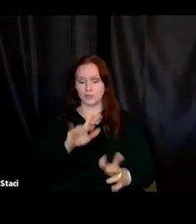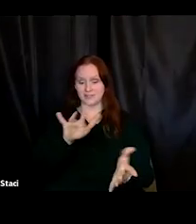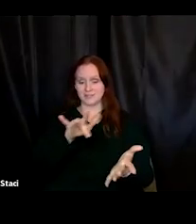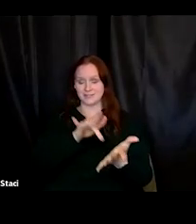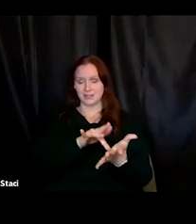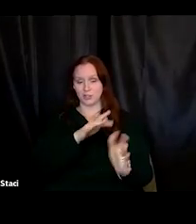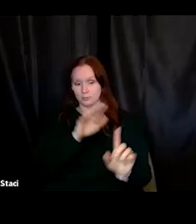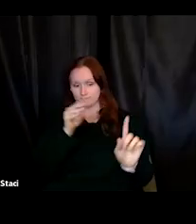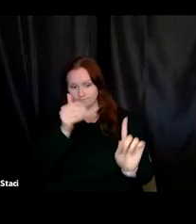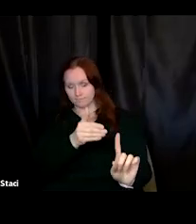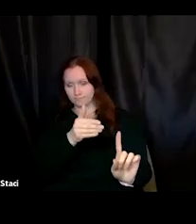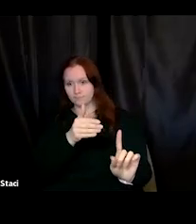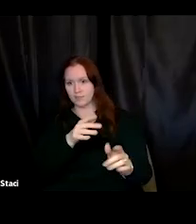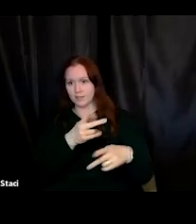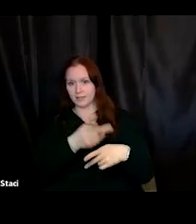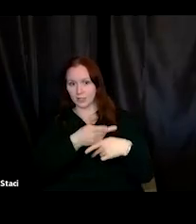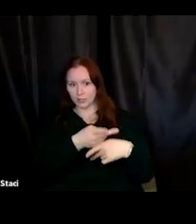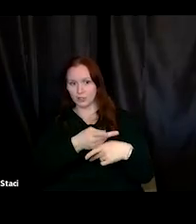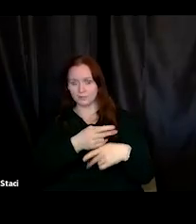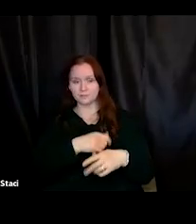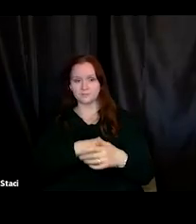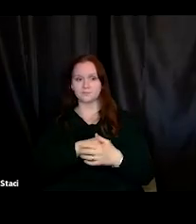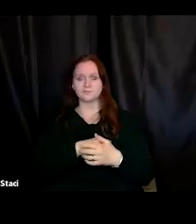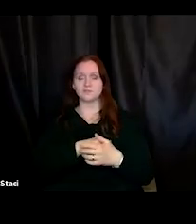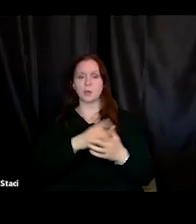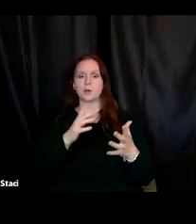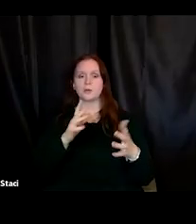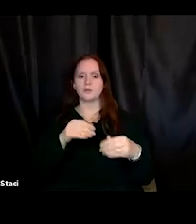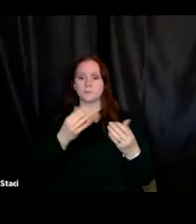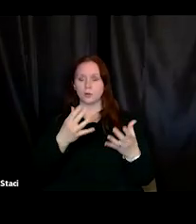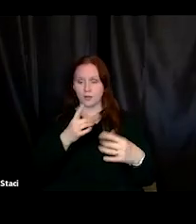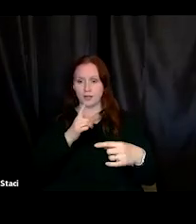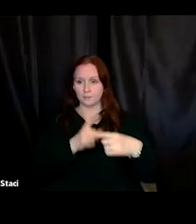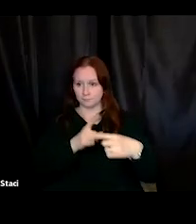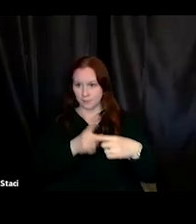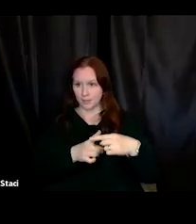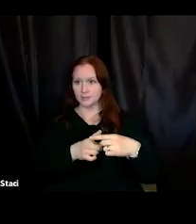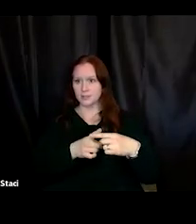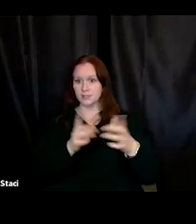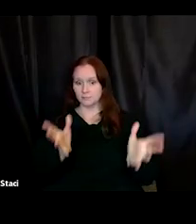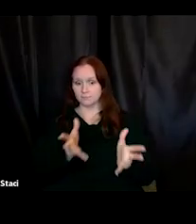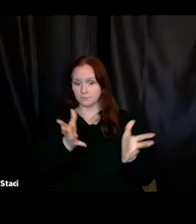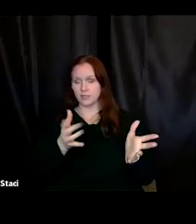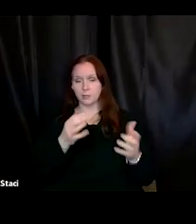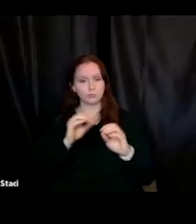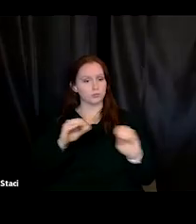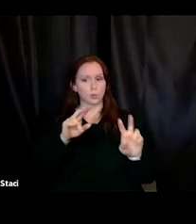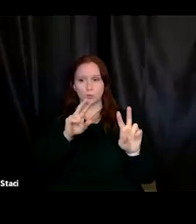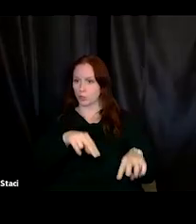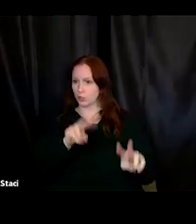como el futuro representante designado y la SSA. Ustedes son las únicas dos personas que necesitan ver ese formulario.